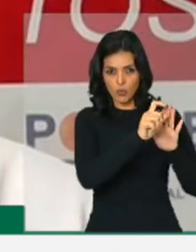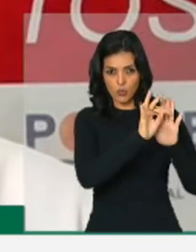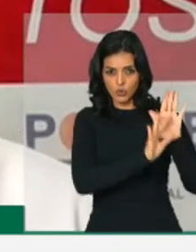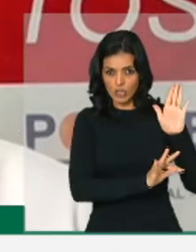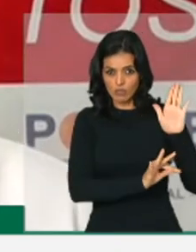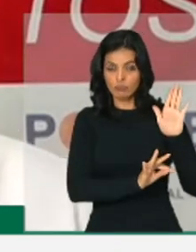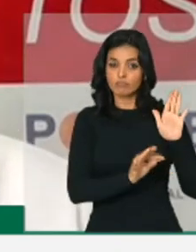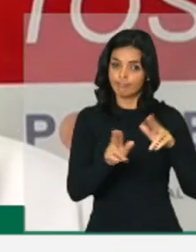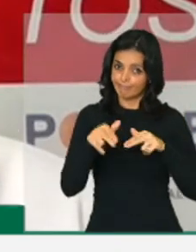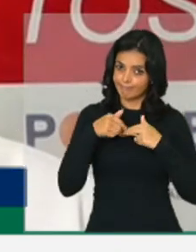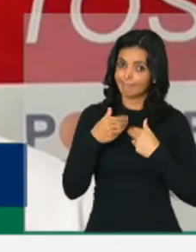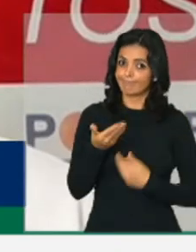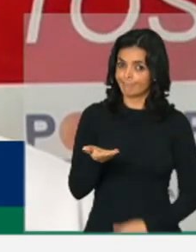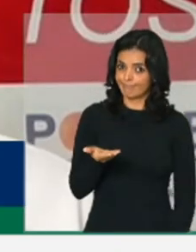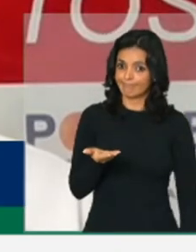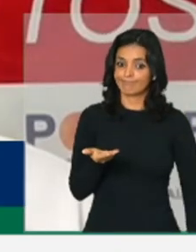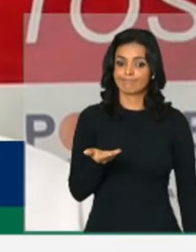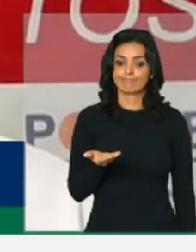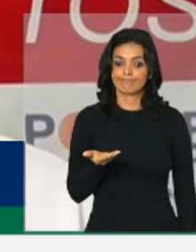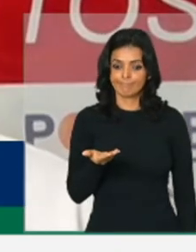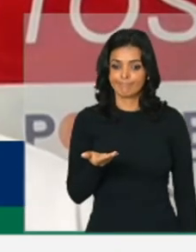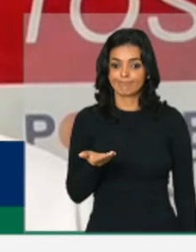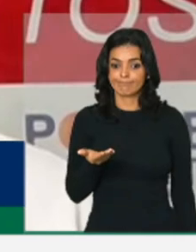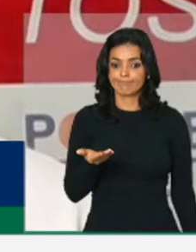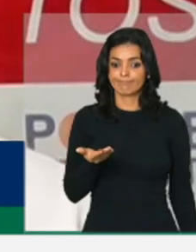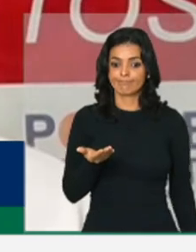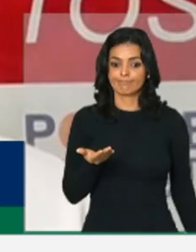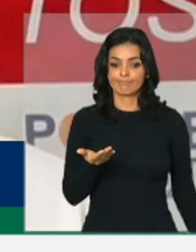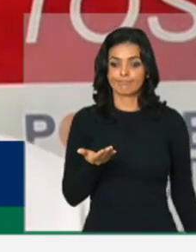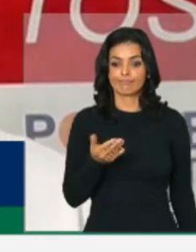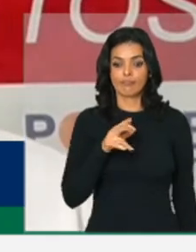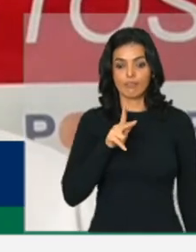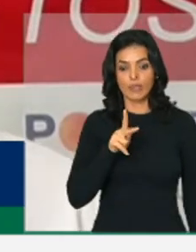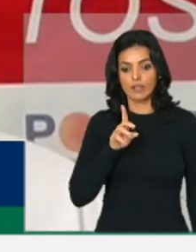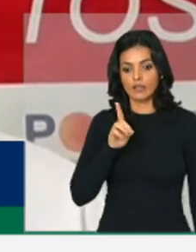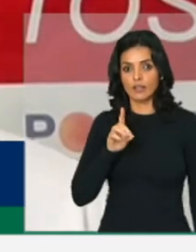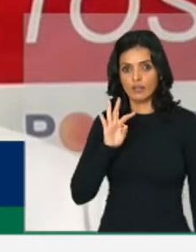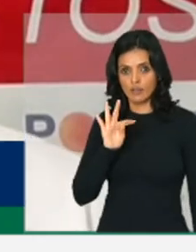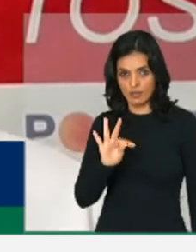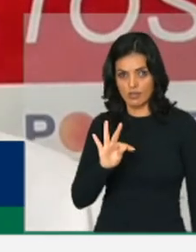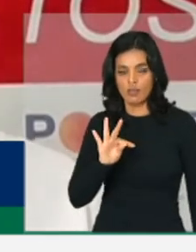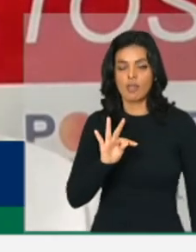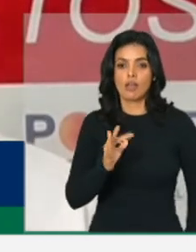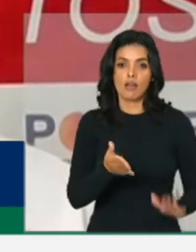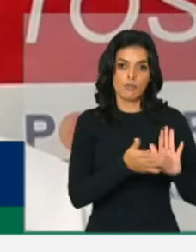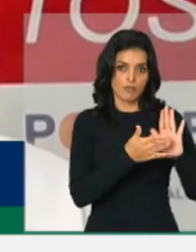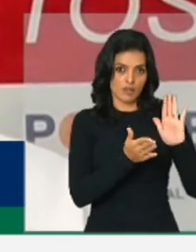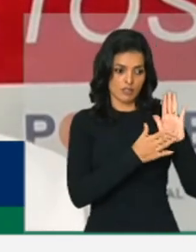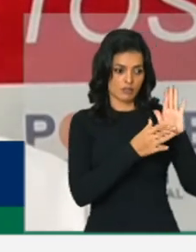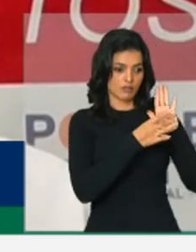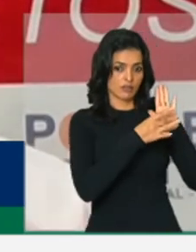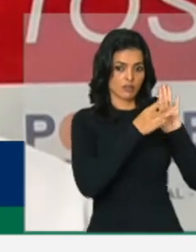AO FINAL E AO CABO É O QUE VAI ACONTECER DESTAQUE POR DESTAQUE, NÓS PODÍAMOS TER FEITO ISSO DE FORMA COLETIVA. PORQUE A MEDIDA PROVISÓRIA